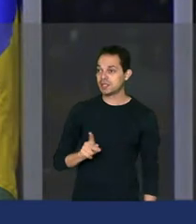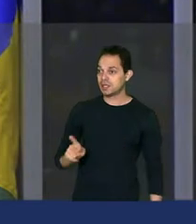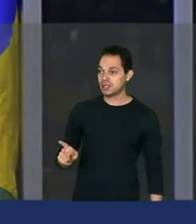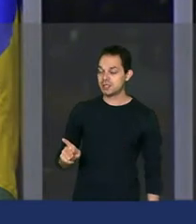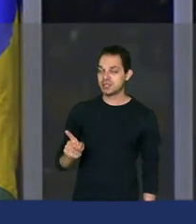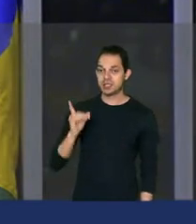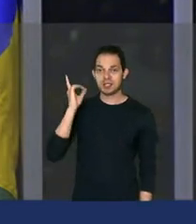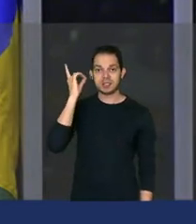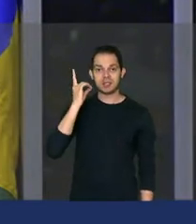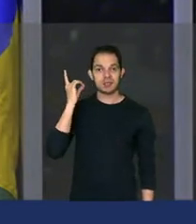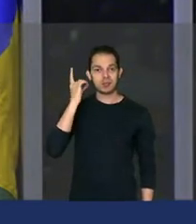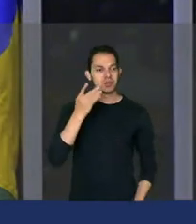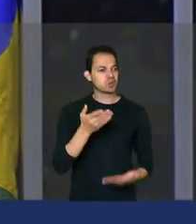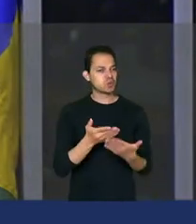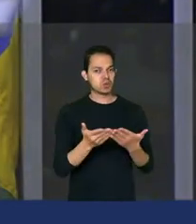PRES PRESIDENTE, SENHORAS E SENHORES DEPUTADOS QUE NOS